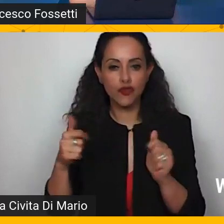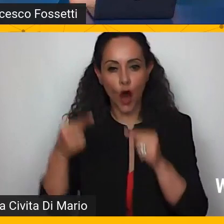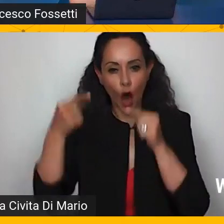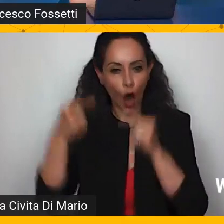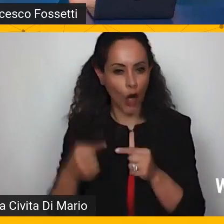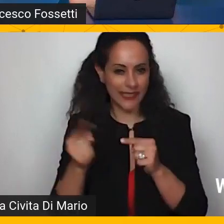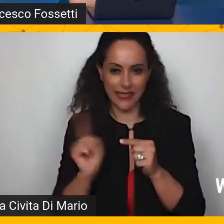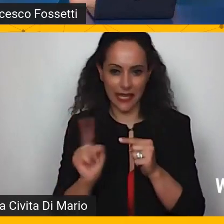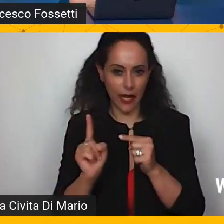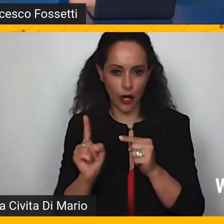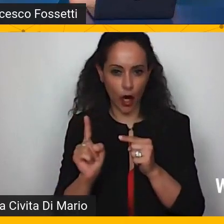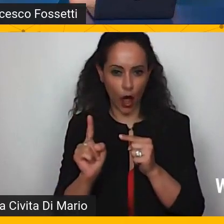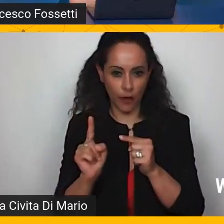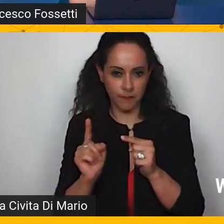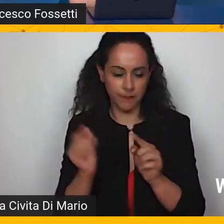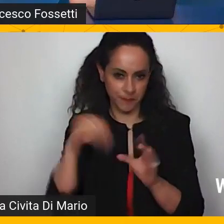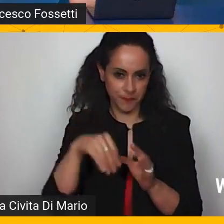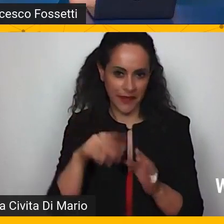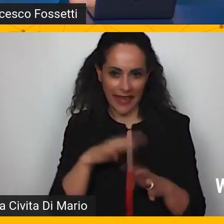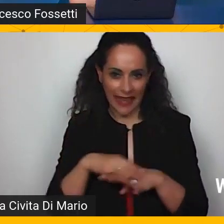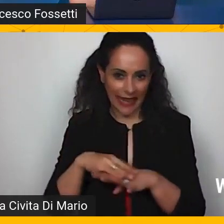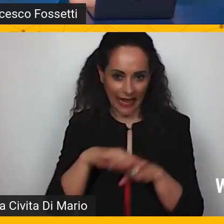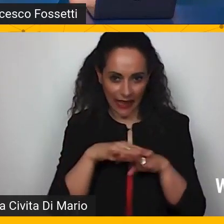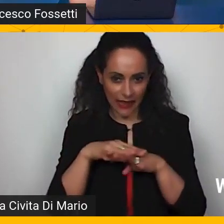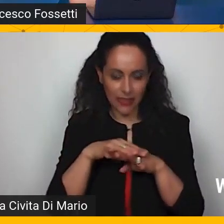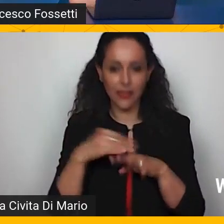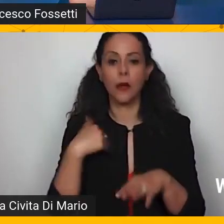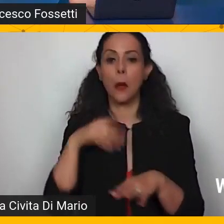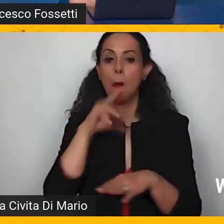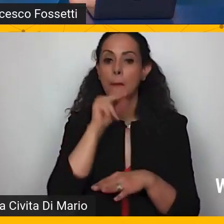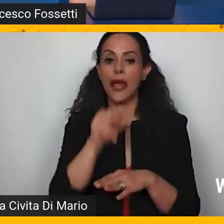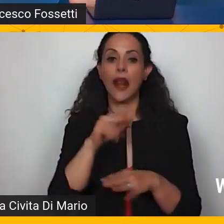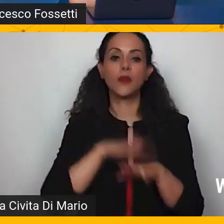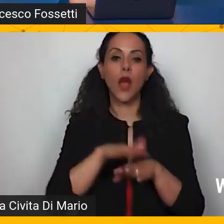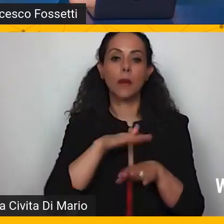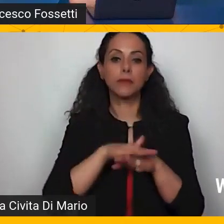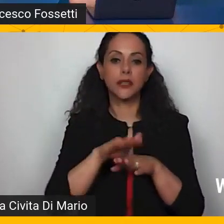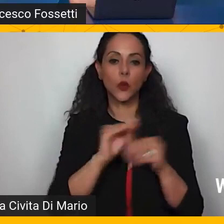linguaggio non ostile in rete abbiamo proprio parlato delle abitudini dei dei nostri